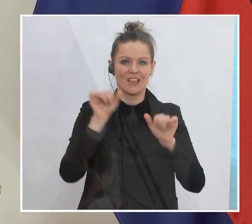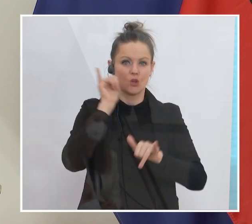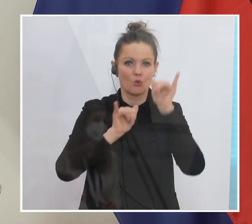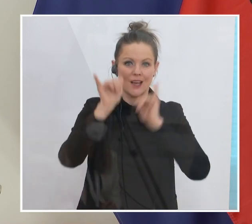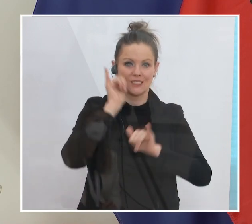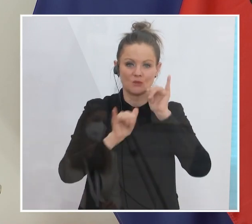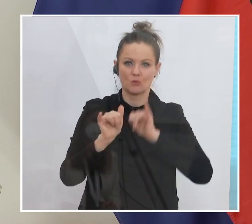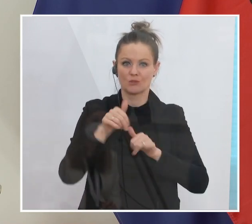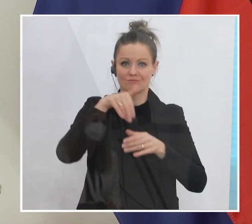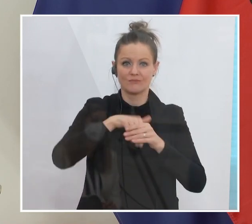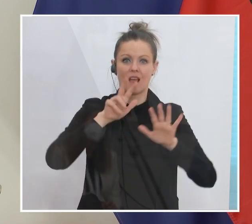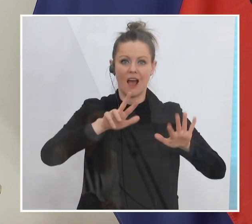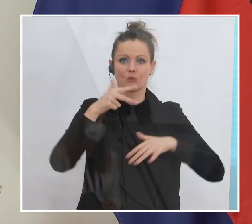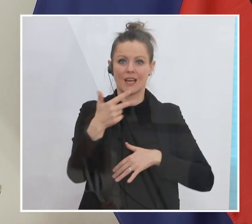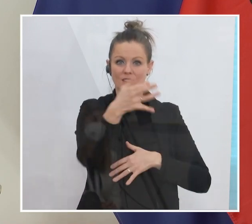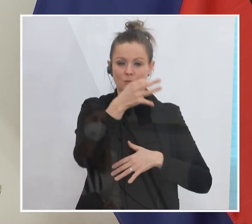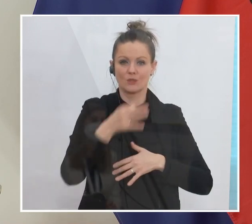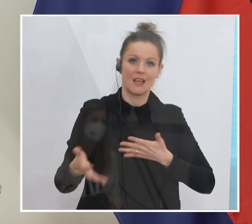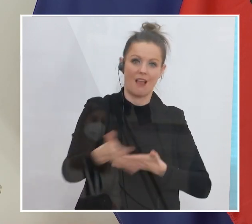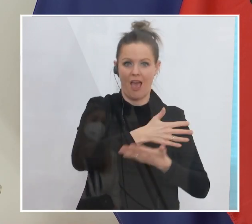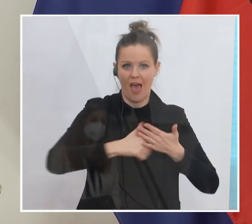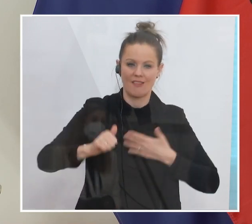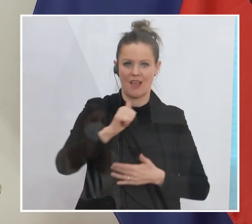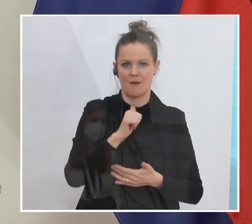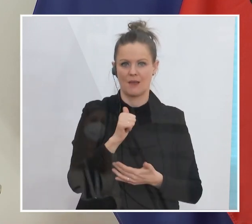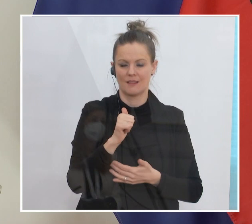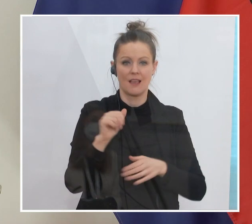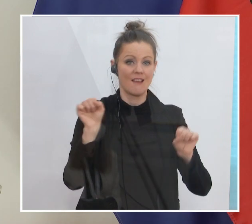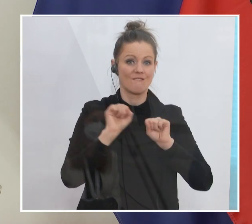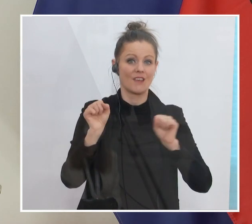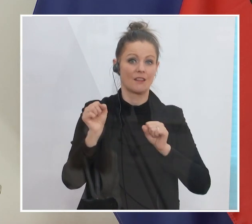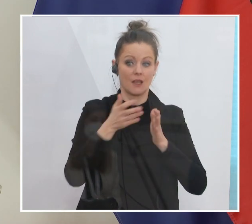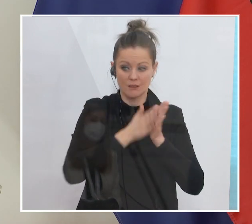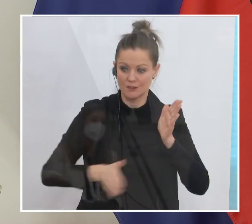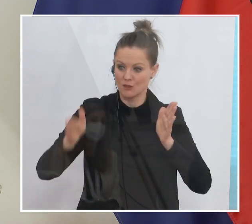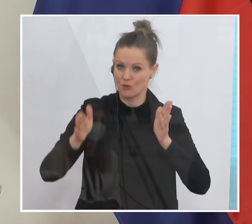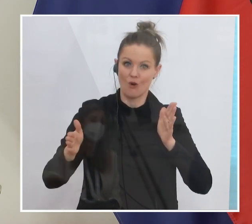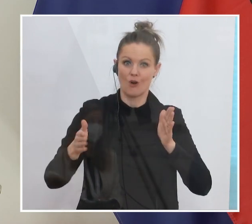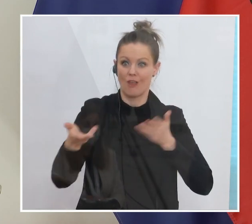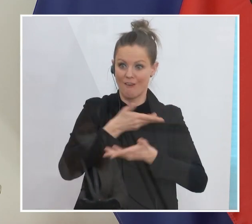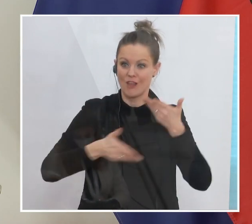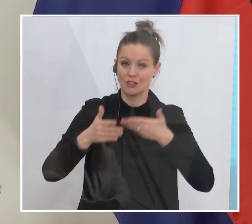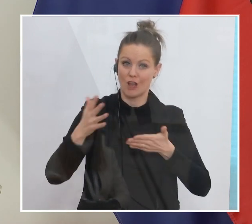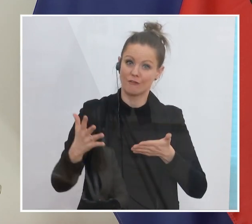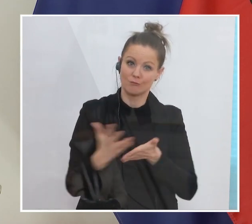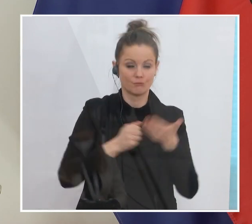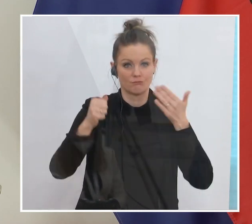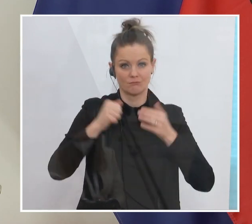rund 38 Prozent der Einnahmen der Wintersaison auch erwirtschaftet. Die Situation ist nicht nur